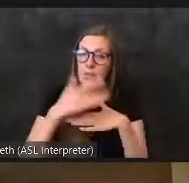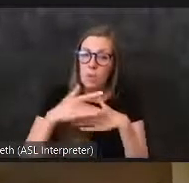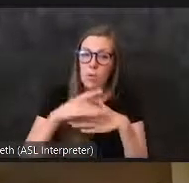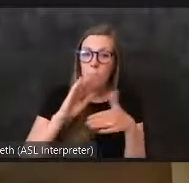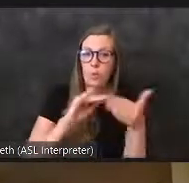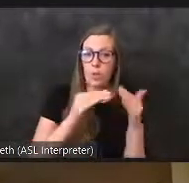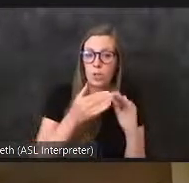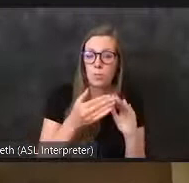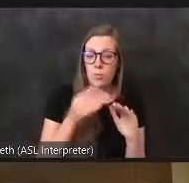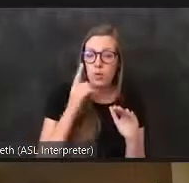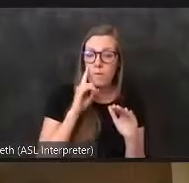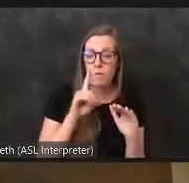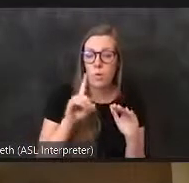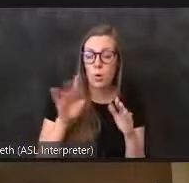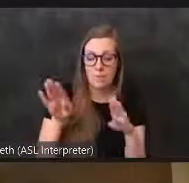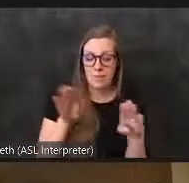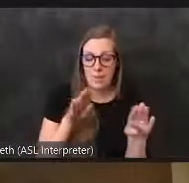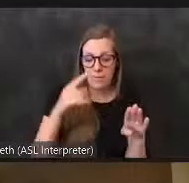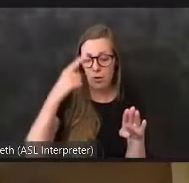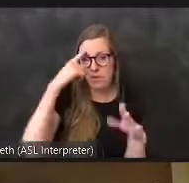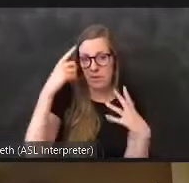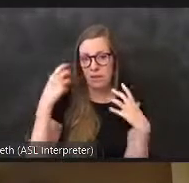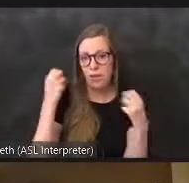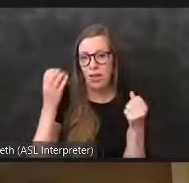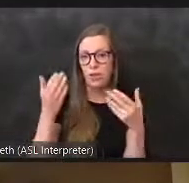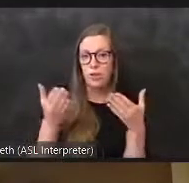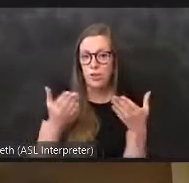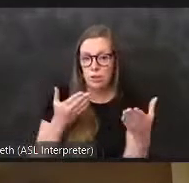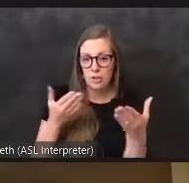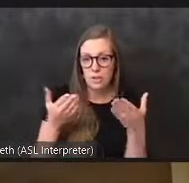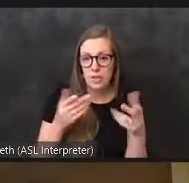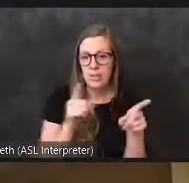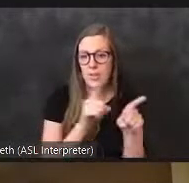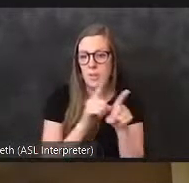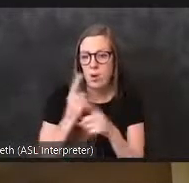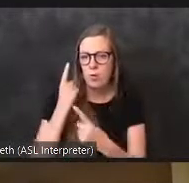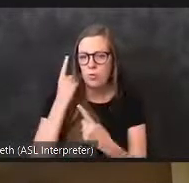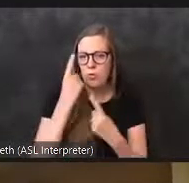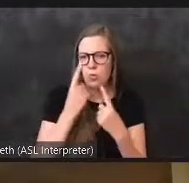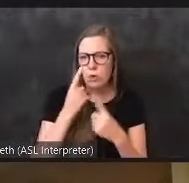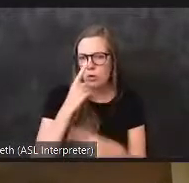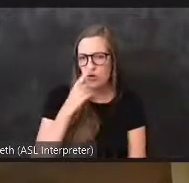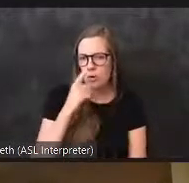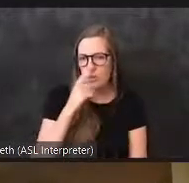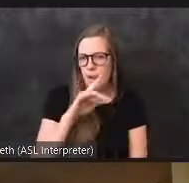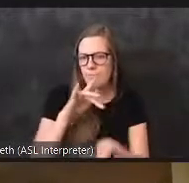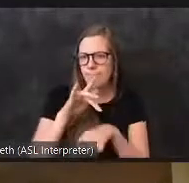y ambos con respecto a comportamiento y servicios de salud mental. Y me pregunto si también pueden tocar qué